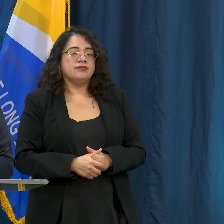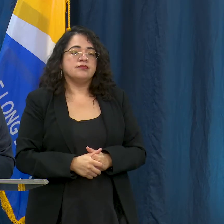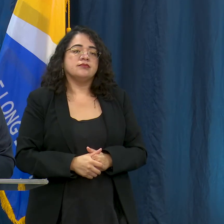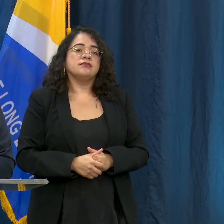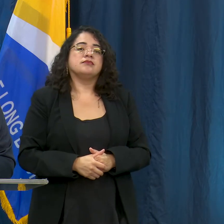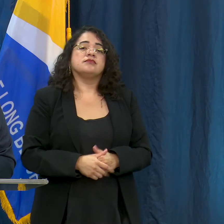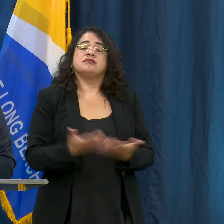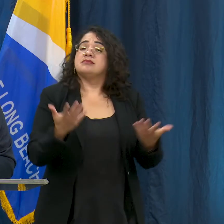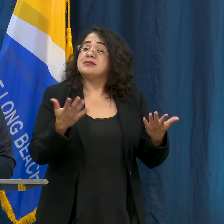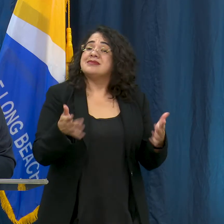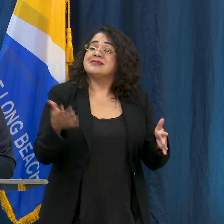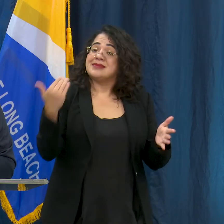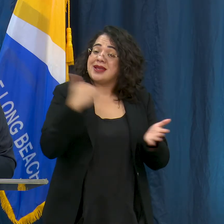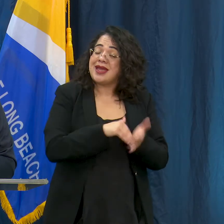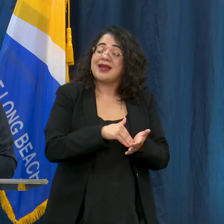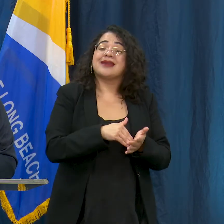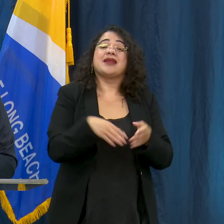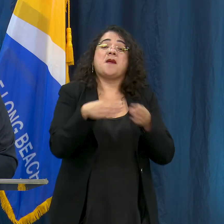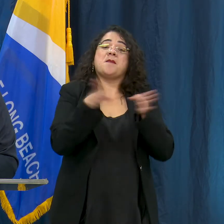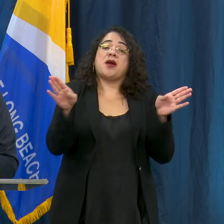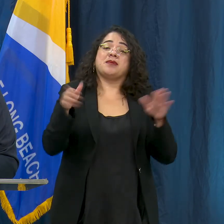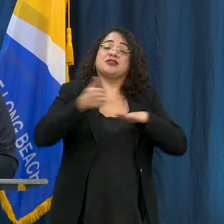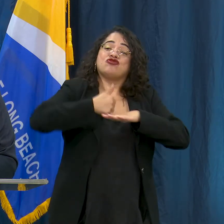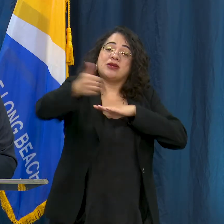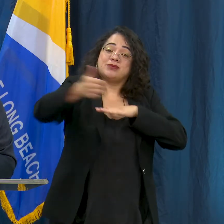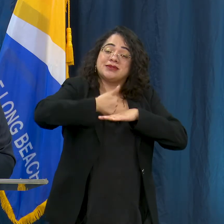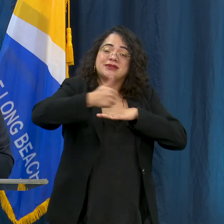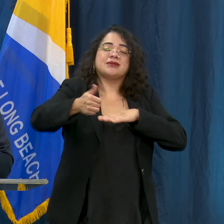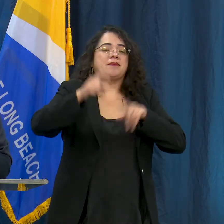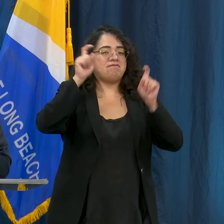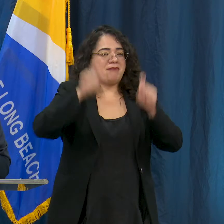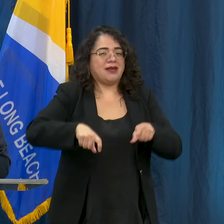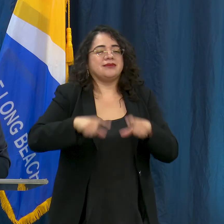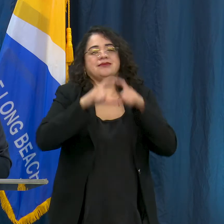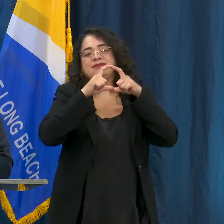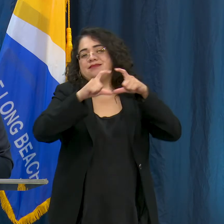autobús Oh taxi como se tiene que usar la cobertura la única manera que no